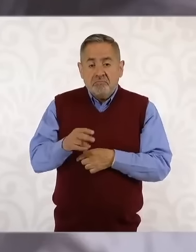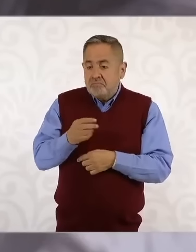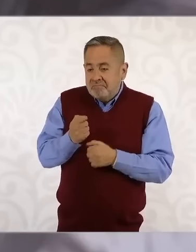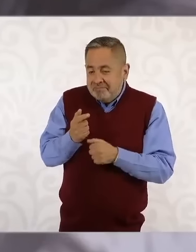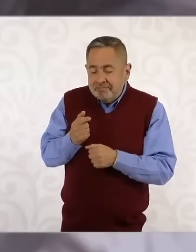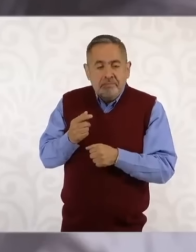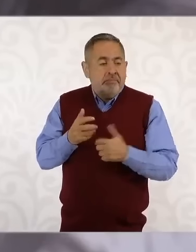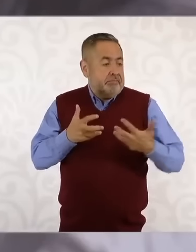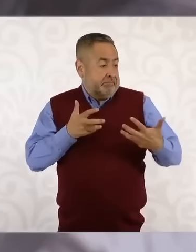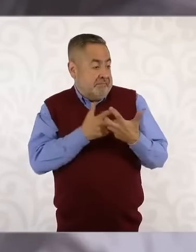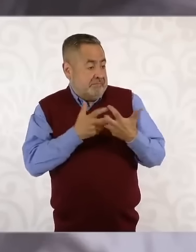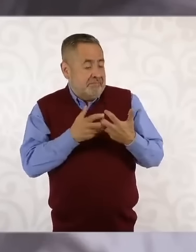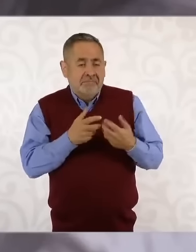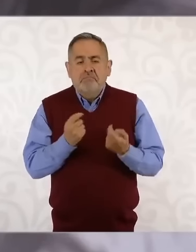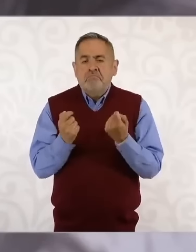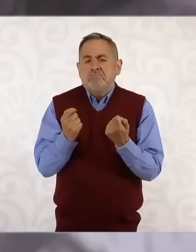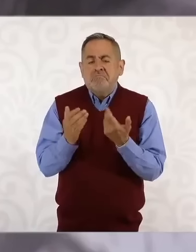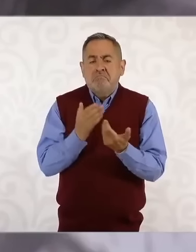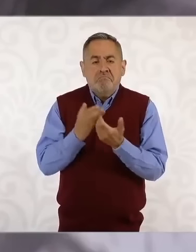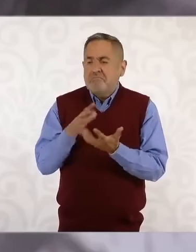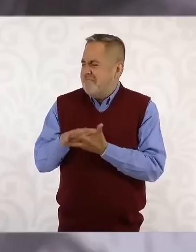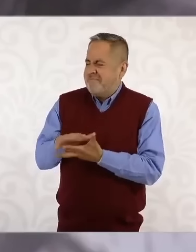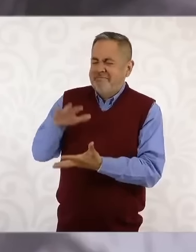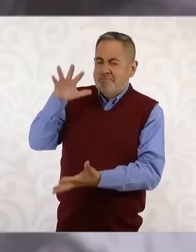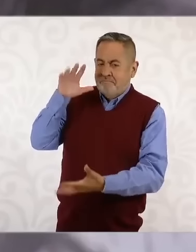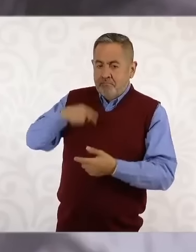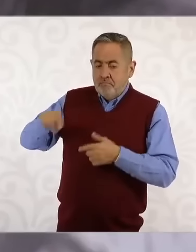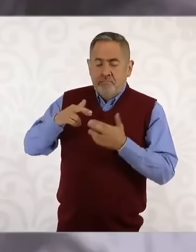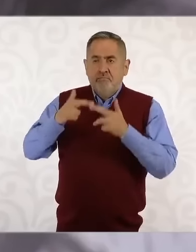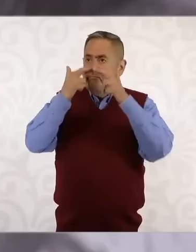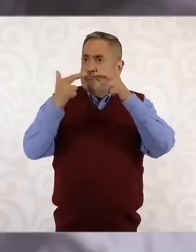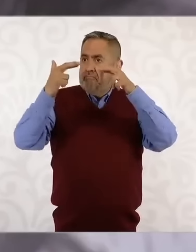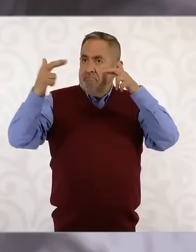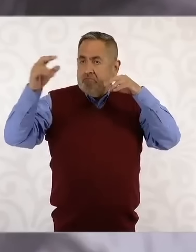mixtos, porque la comisión en general, toda la parte de transmisión y de distribución son con